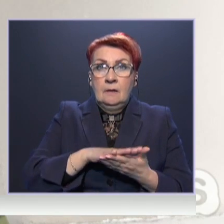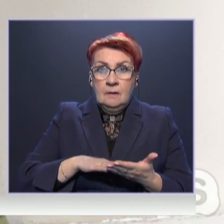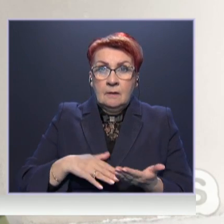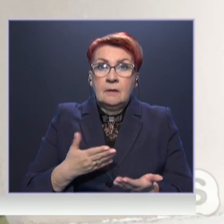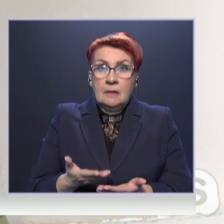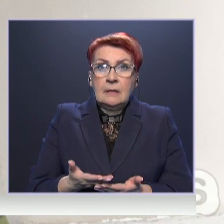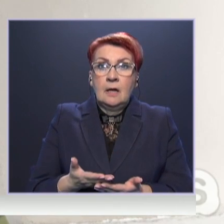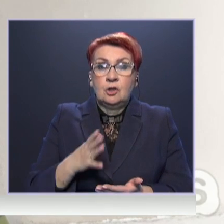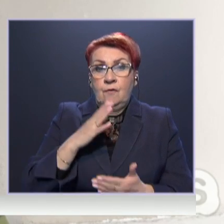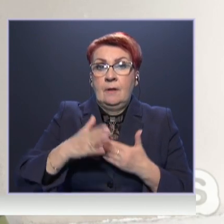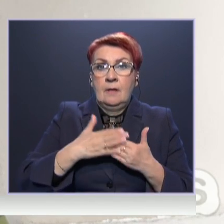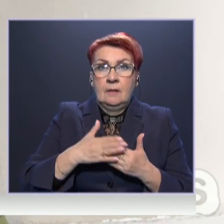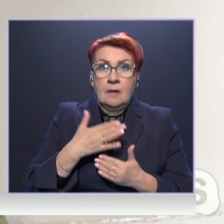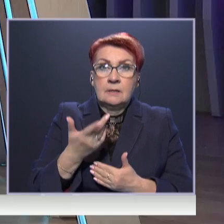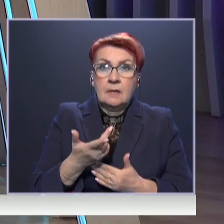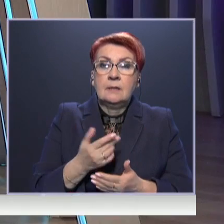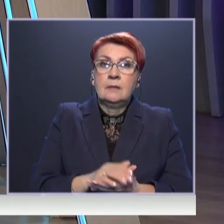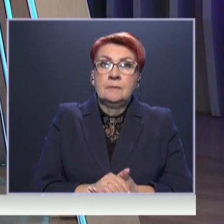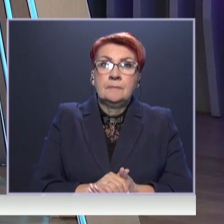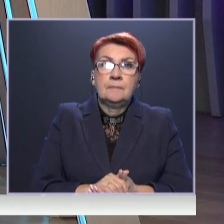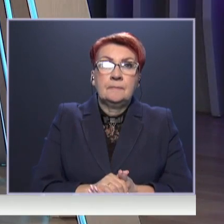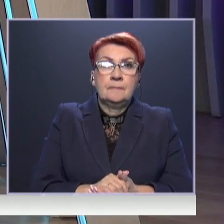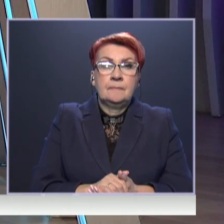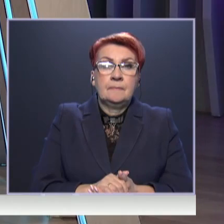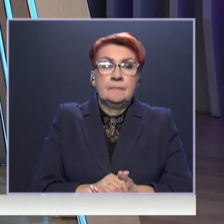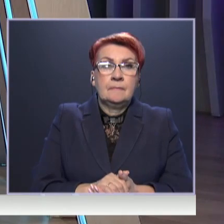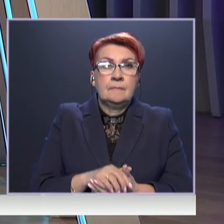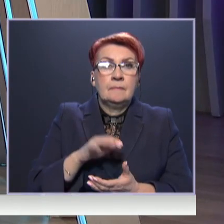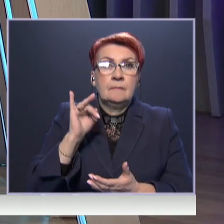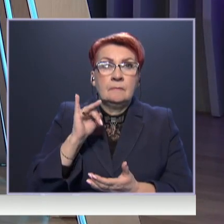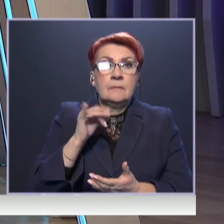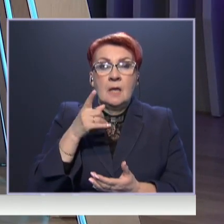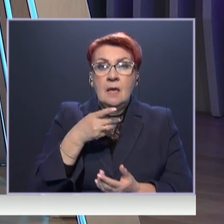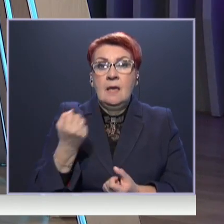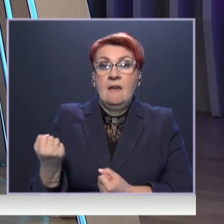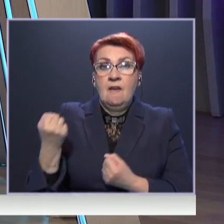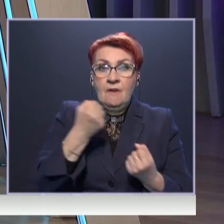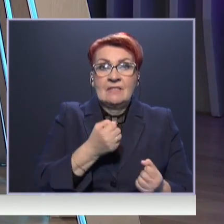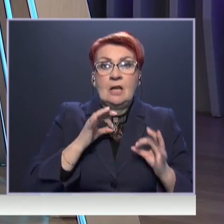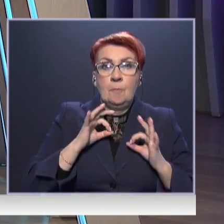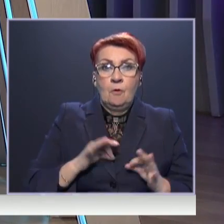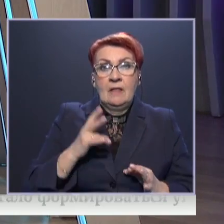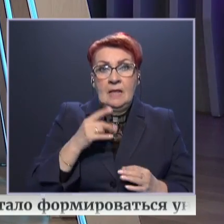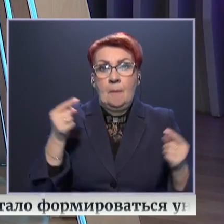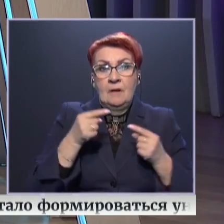событии административное наказание меня торжественно посадили прокурором определение обвинения уже по этой статье